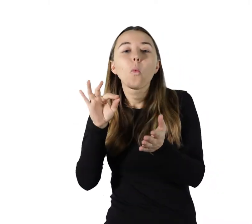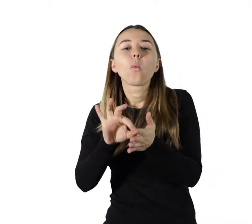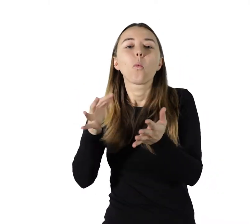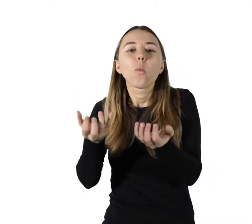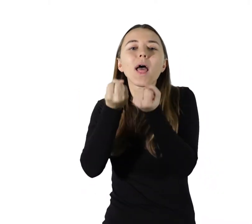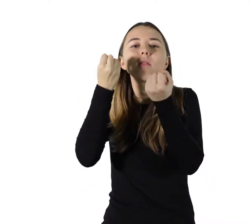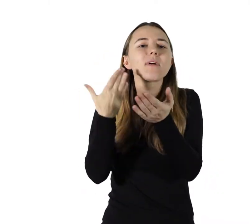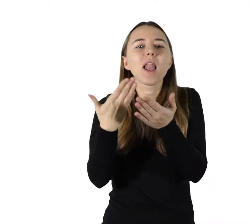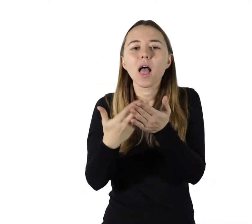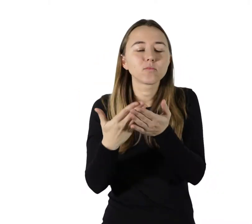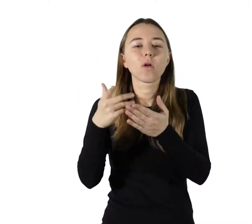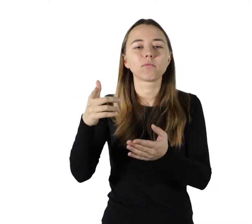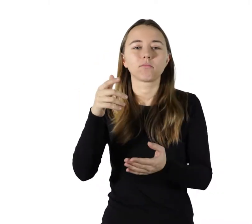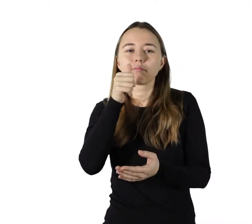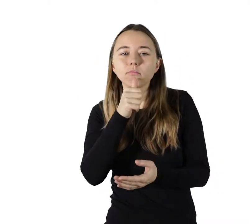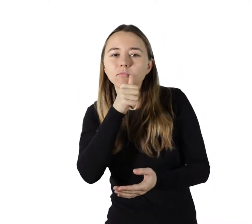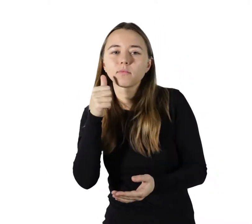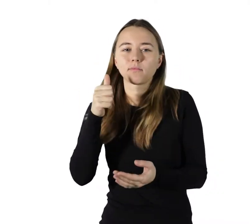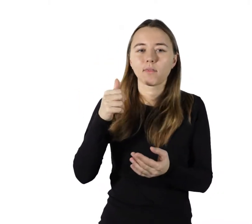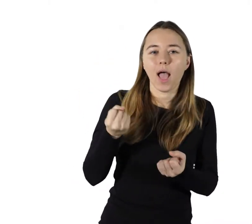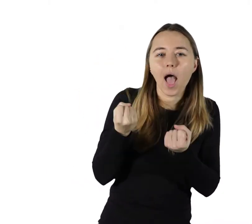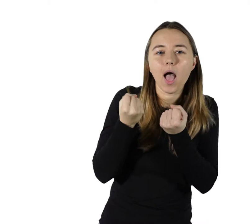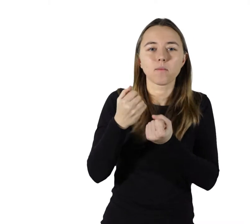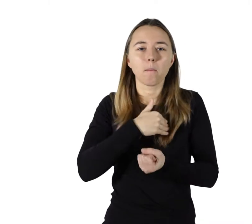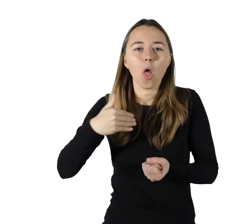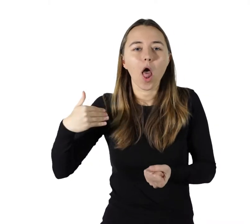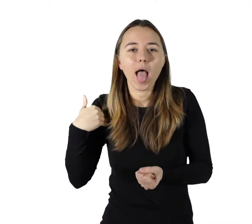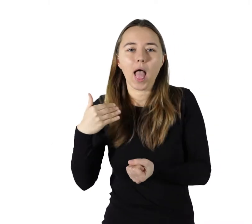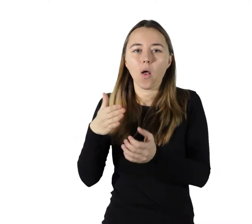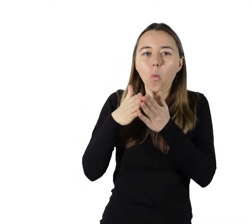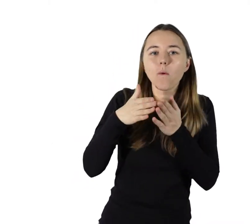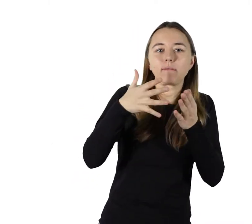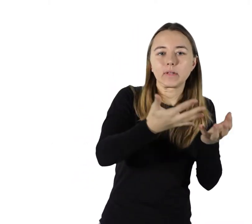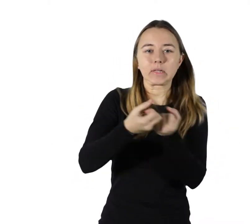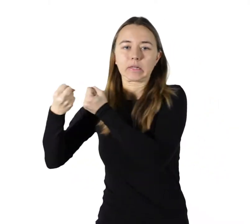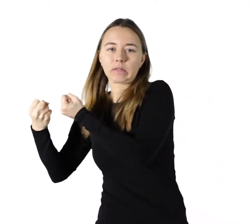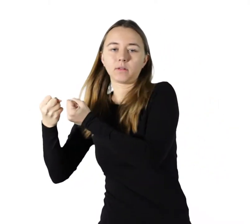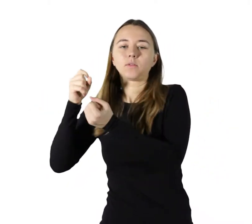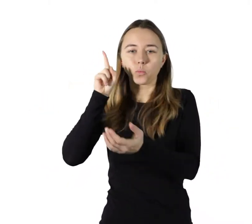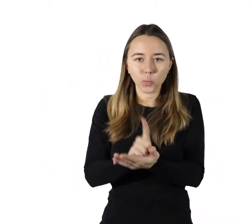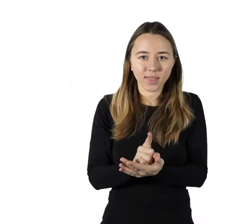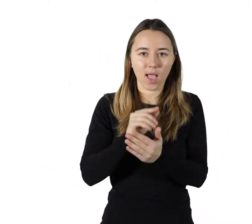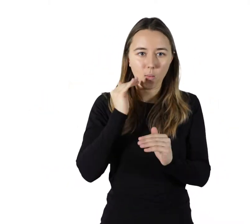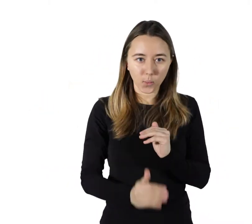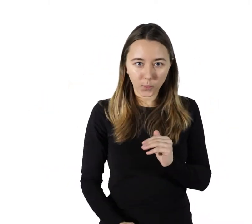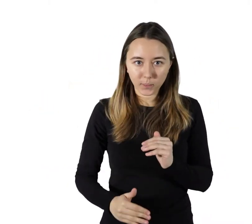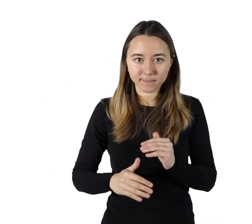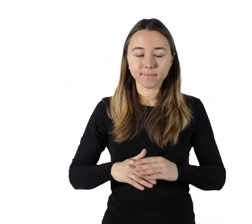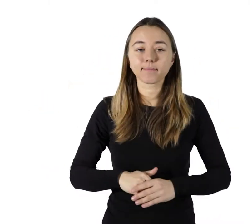Dzięki śmiałym, tajnym akcjom Polaków udało się zdobyć fragmenty pomnika.